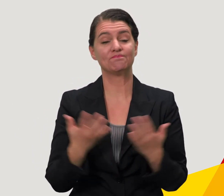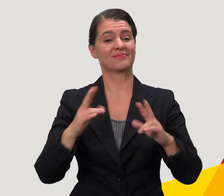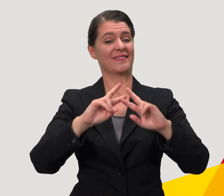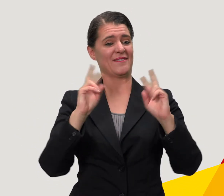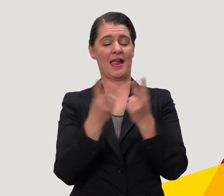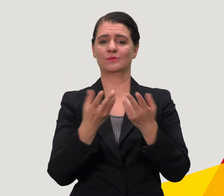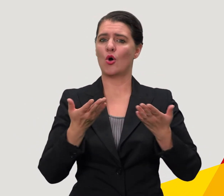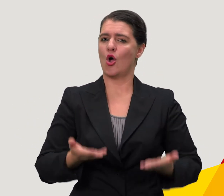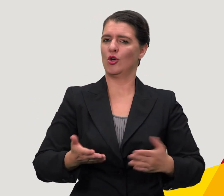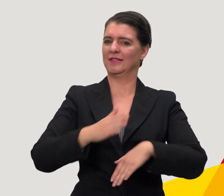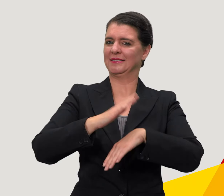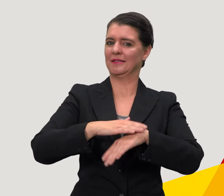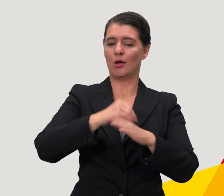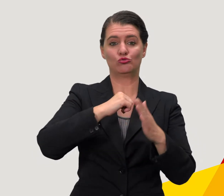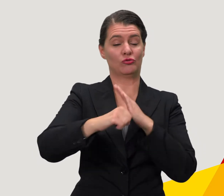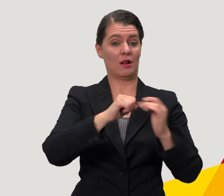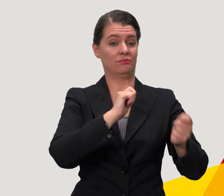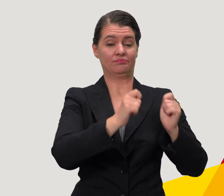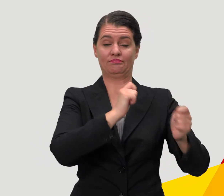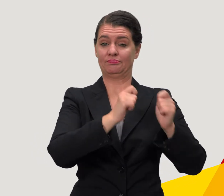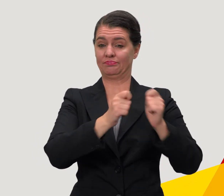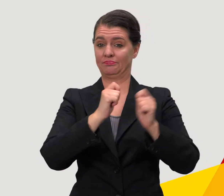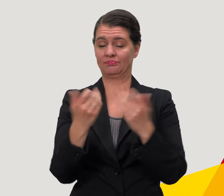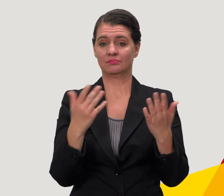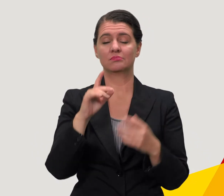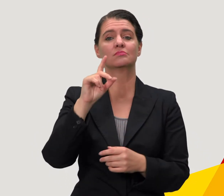In einer Welt, die sich mit großer Geschwindigkeit verändert